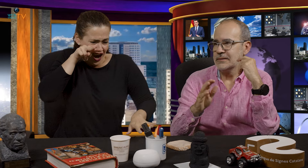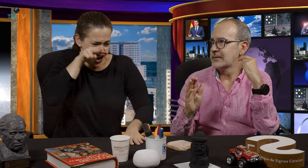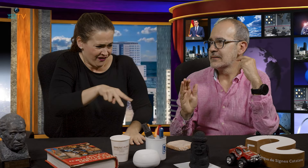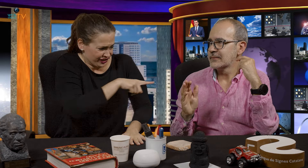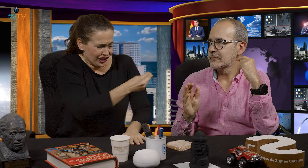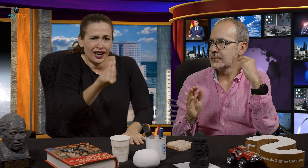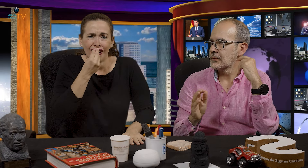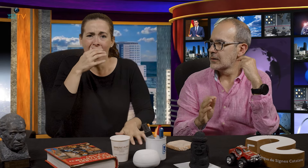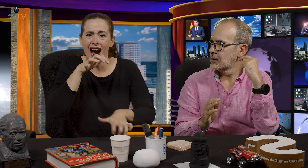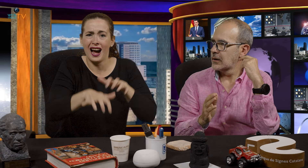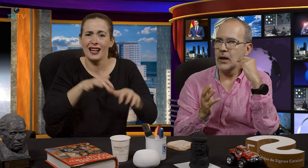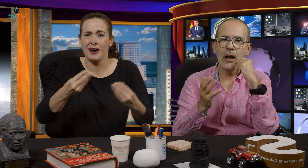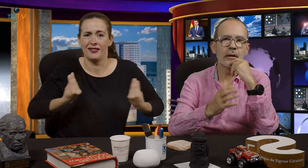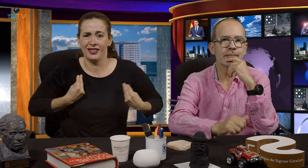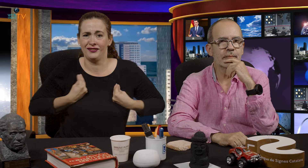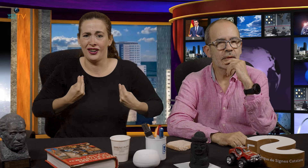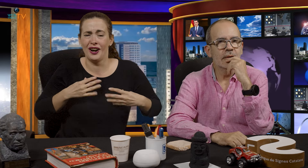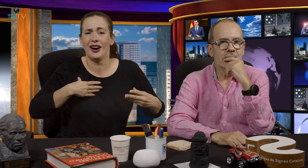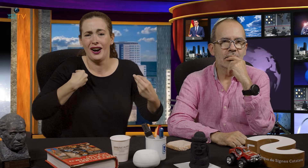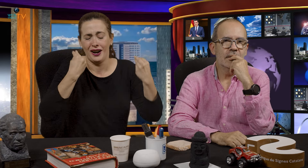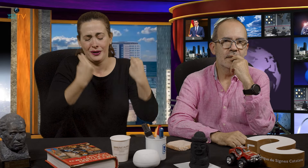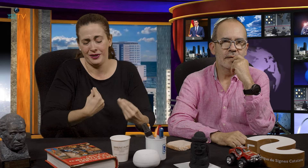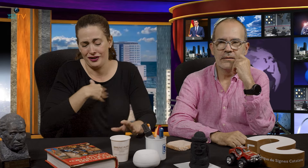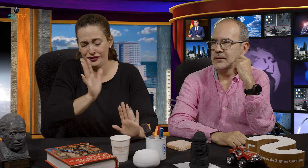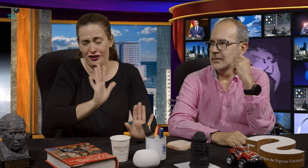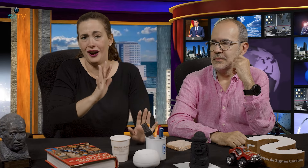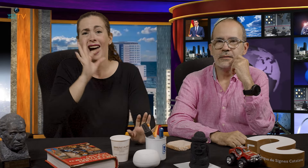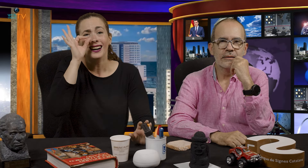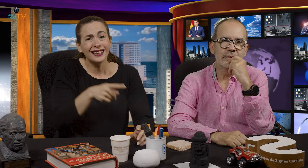He visto que allí comen animales vivos. ¡No lo conozco muy al detalle!